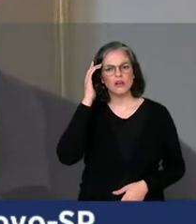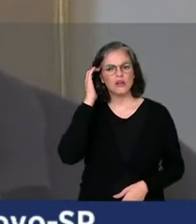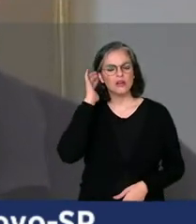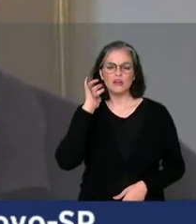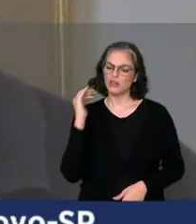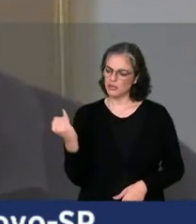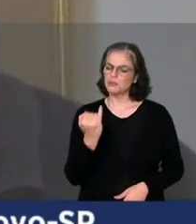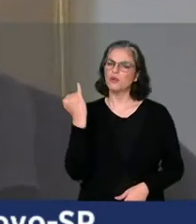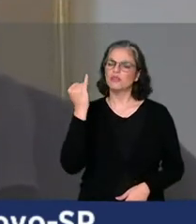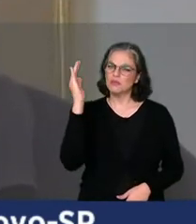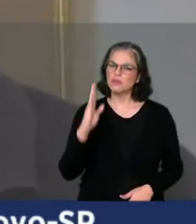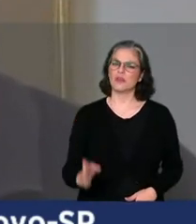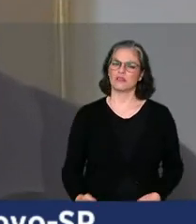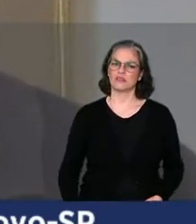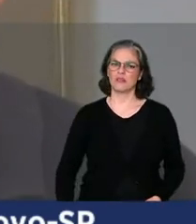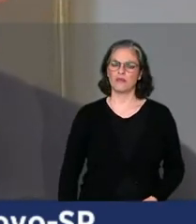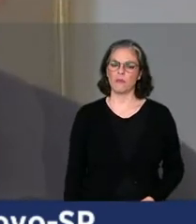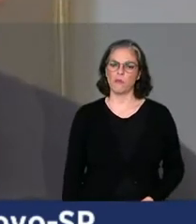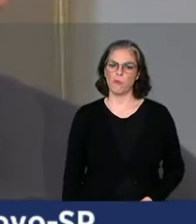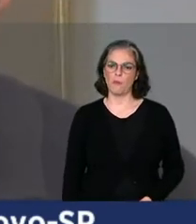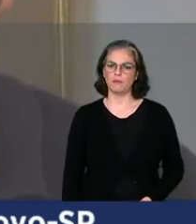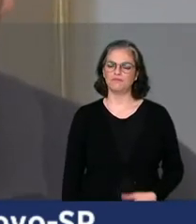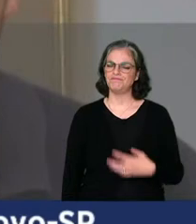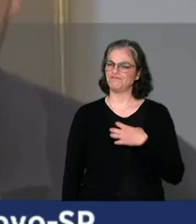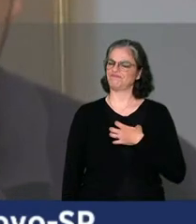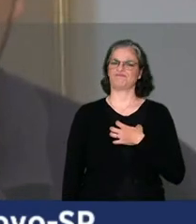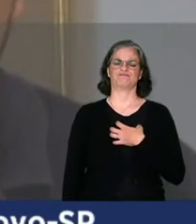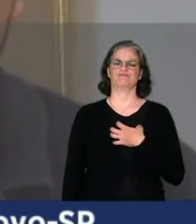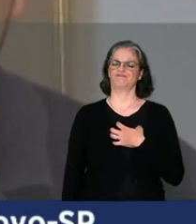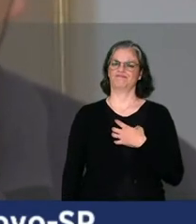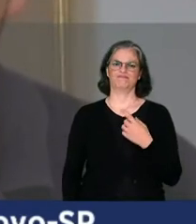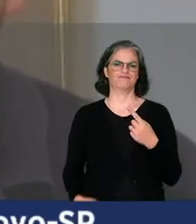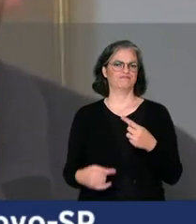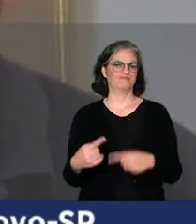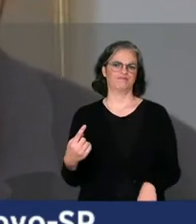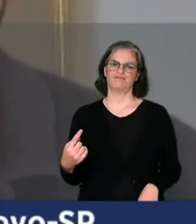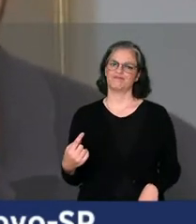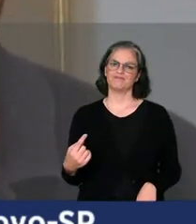MUITO GRANDE E ESTRATÉGICO PARA O BRASIL. TAMBÉM NÃO FAZ O MENOR SENTIDO ESSA